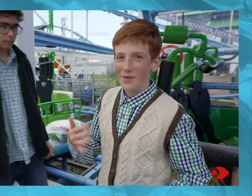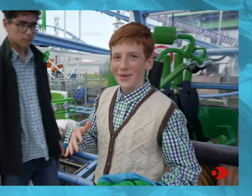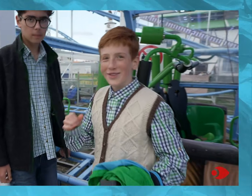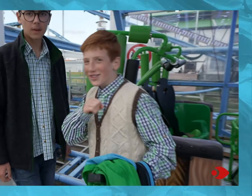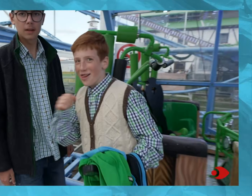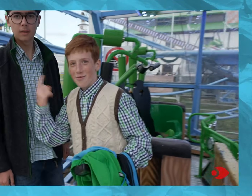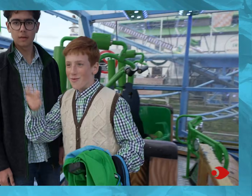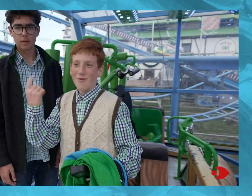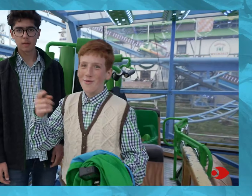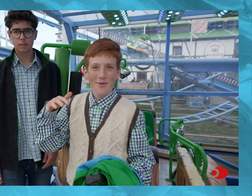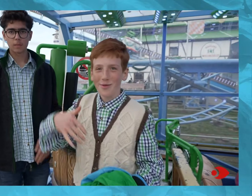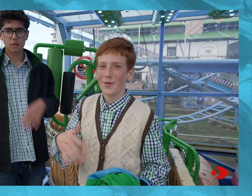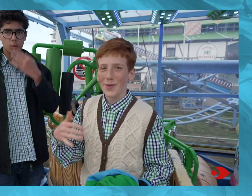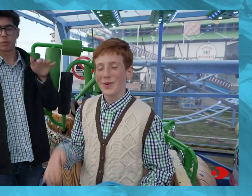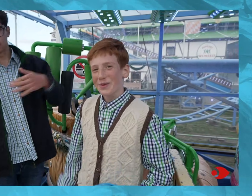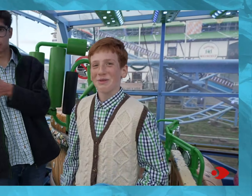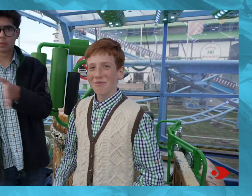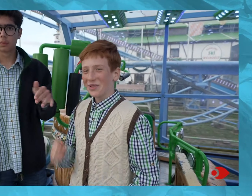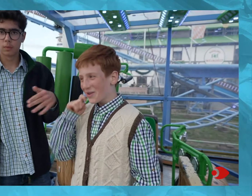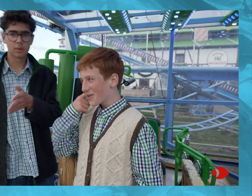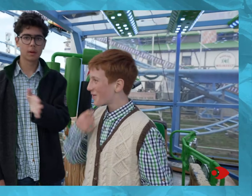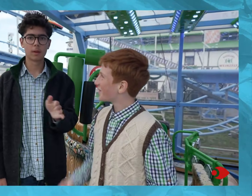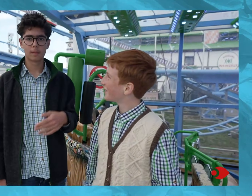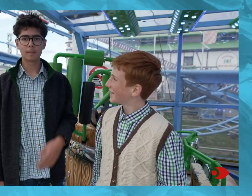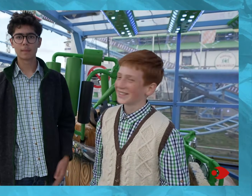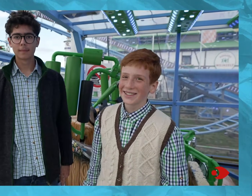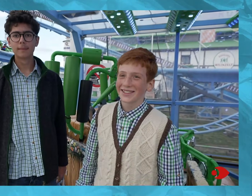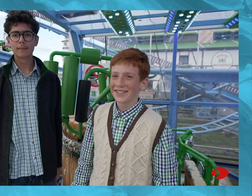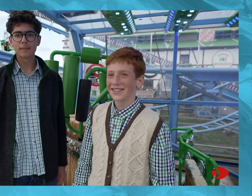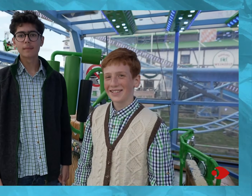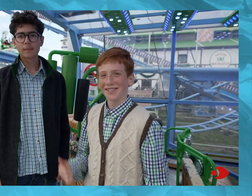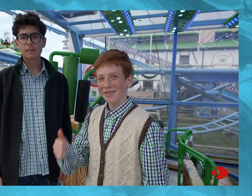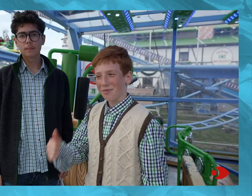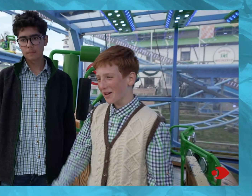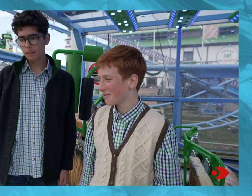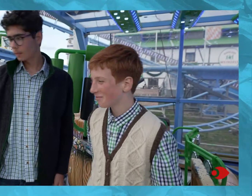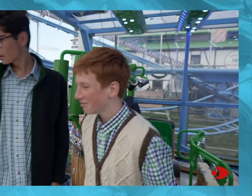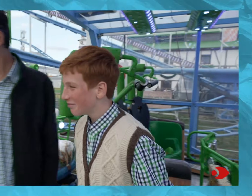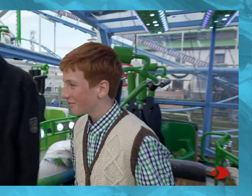Das hat sich so schnell gedreht. Ja, es war auch voll kurvig. Ja, super.